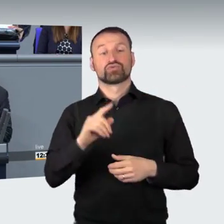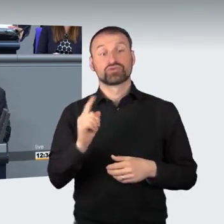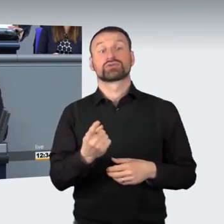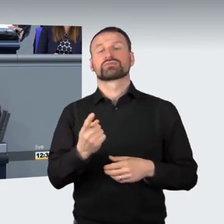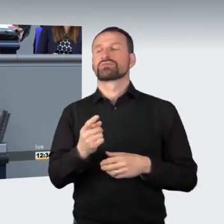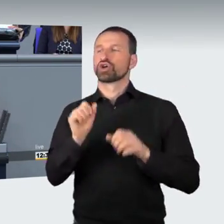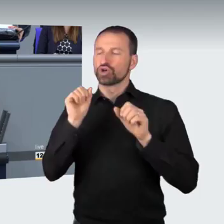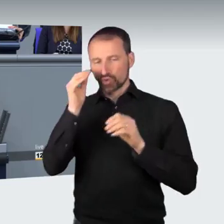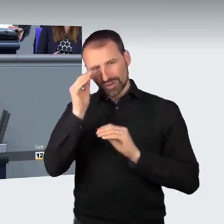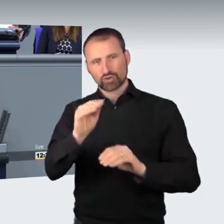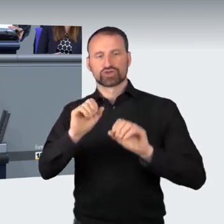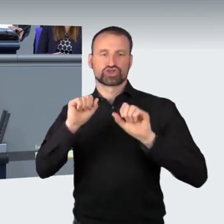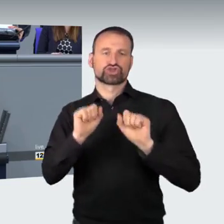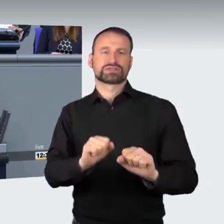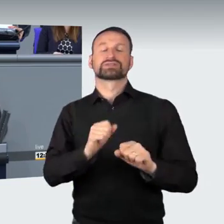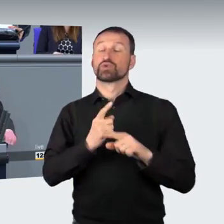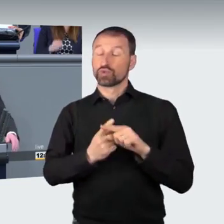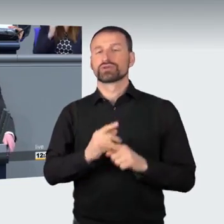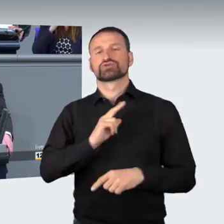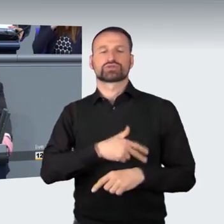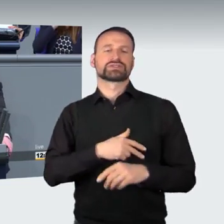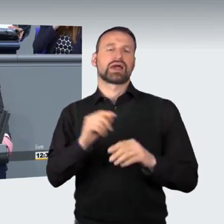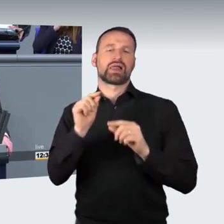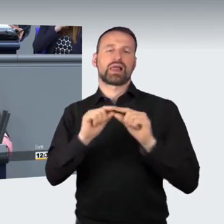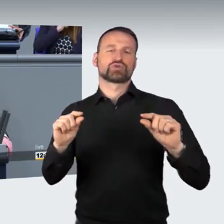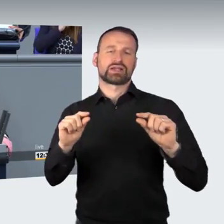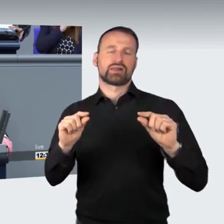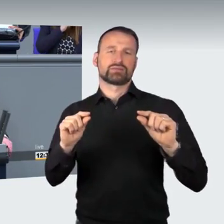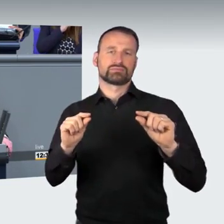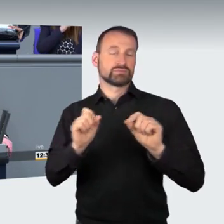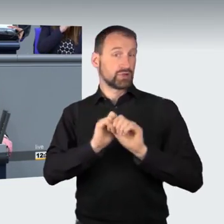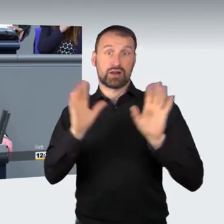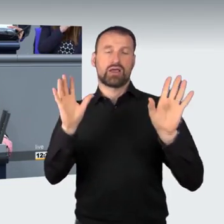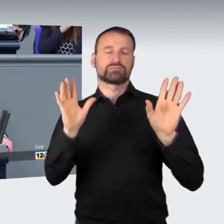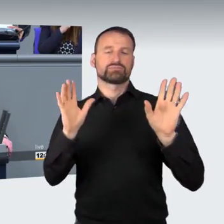in das Mietrecht sorgfältig abgewogen sein, damit der gebotene Ausgleich